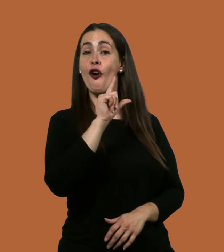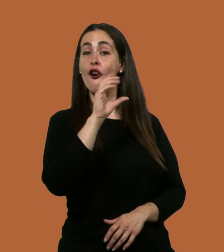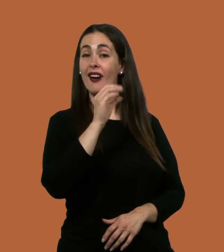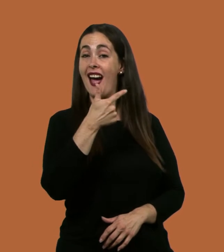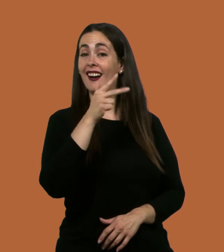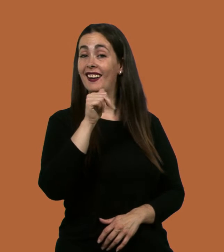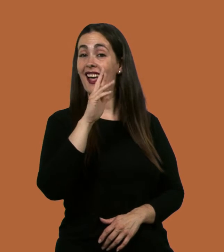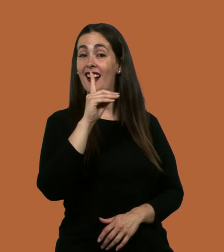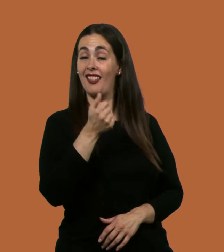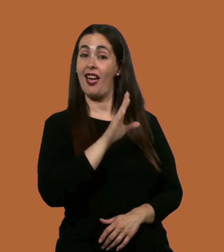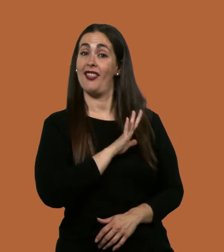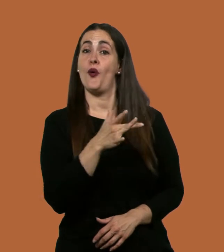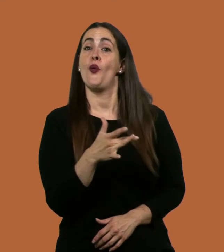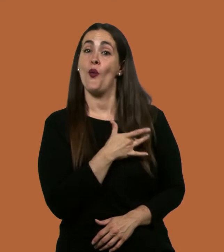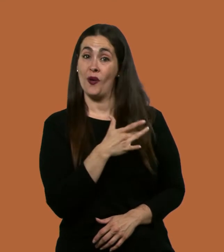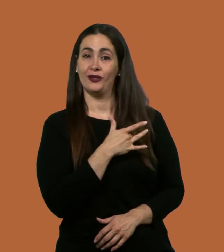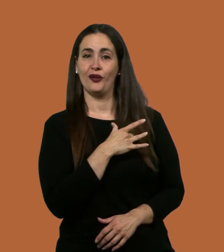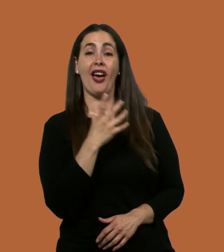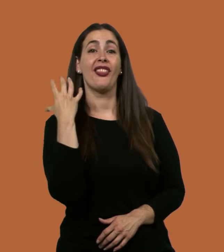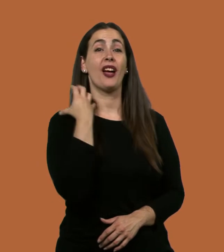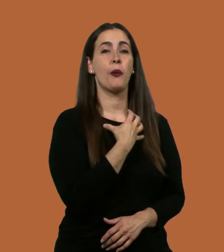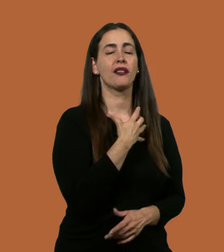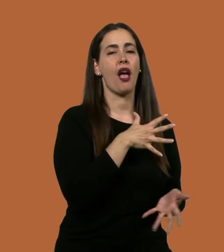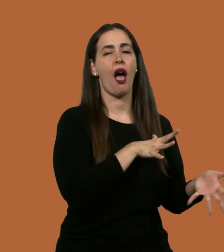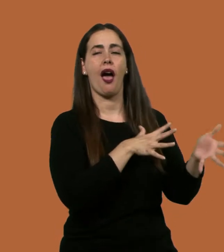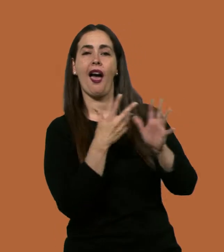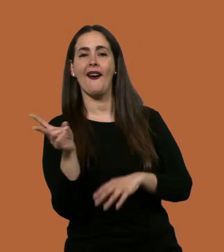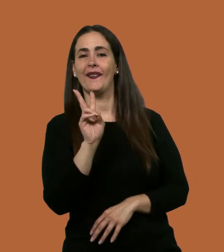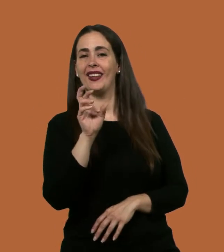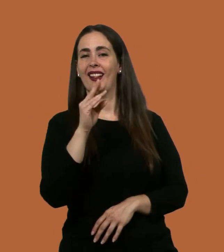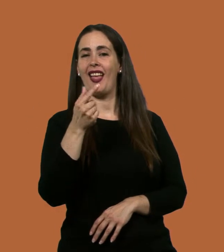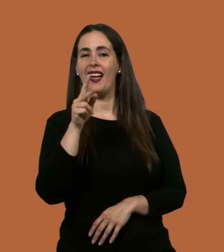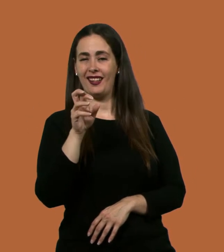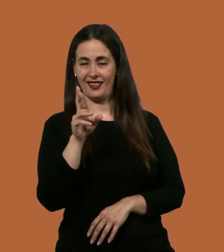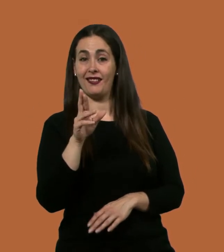En Rocaguinarda literari: de Cervantes a Verdaguer